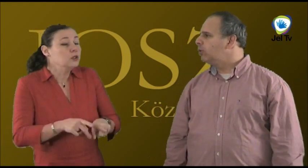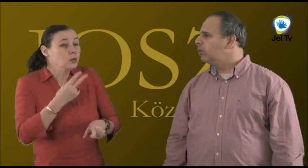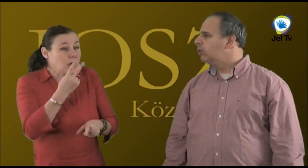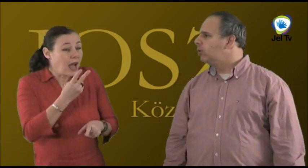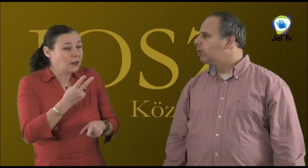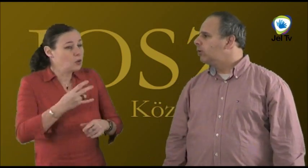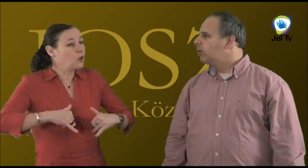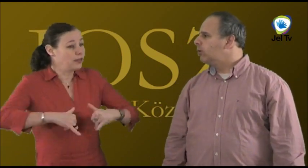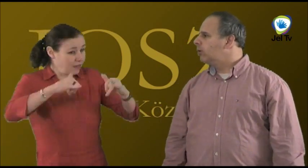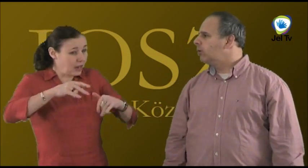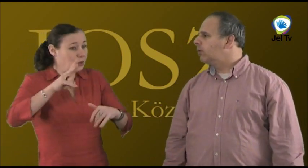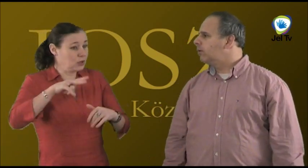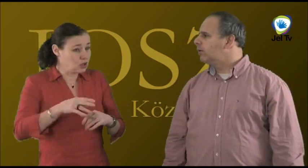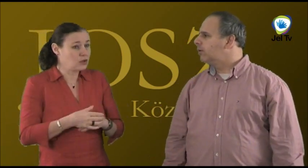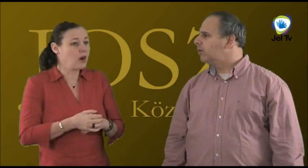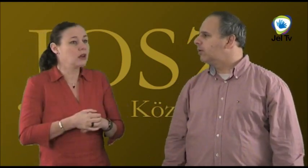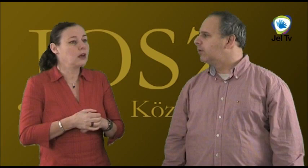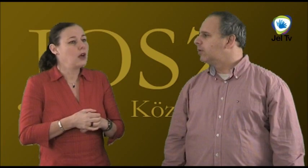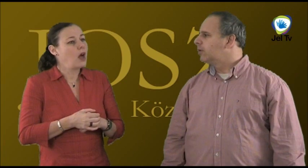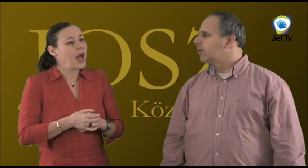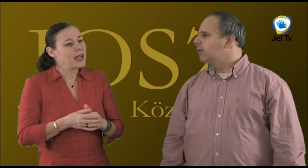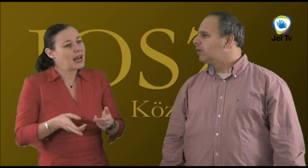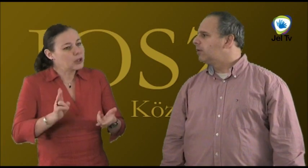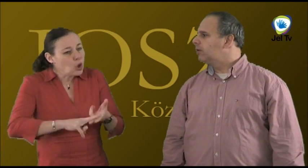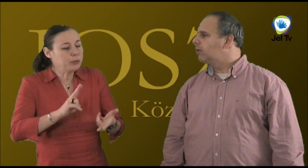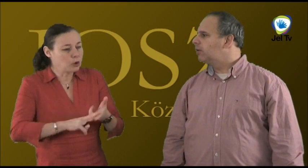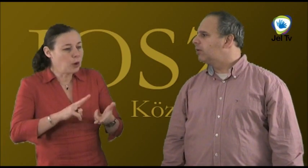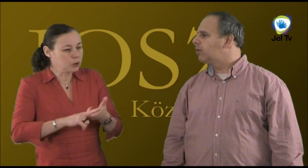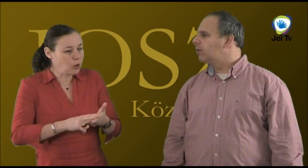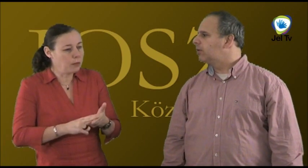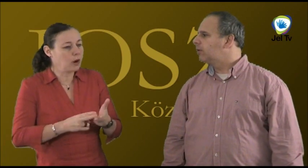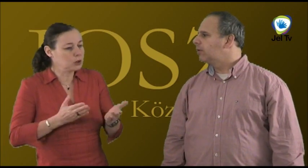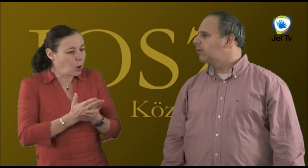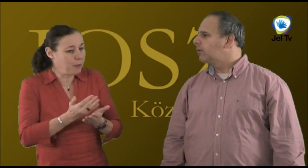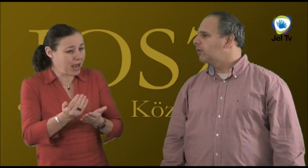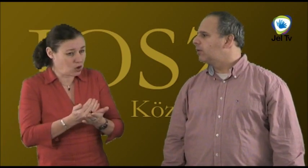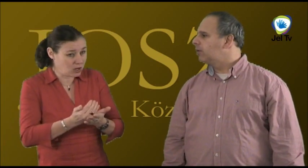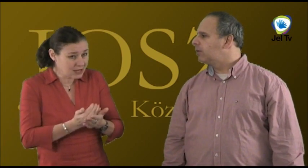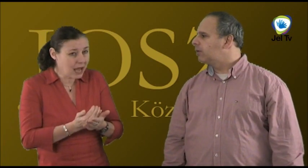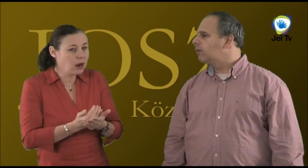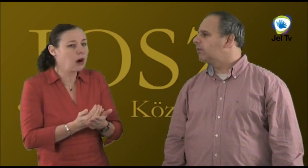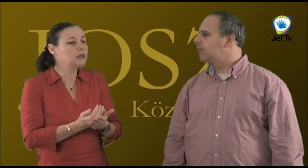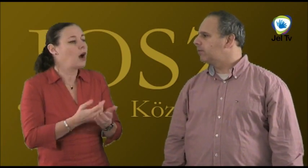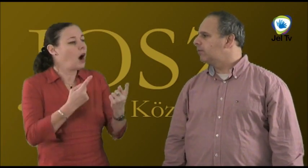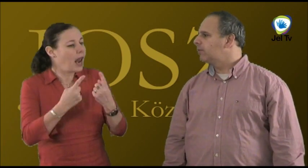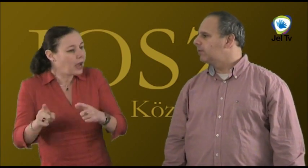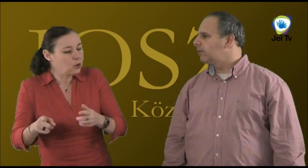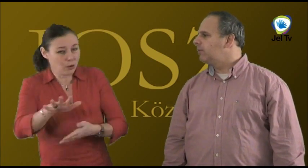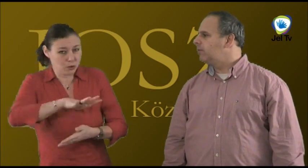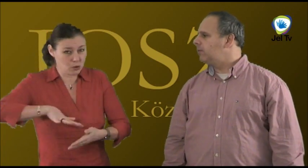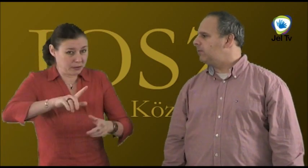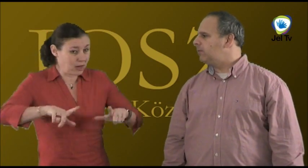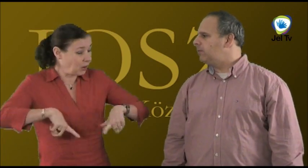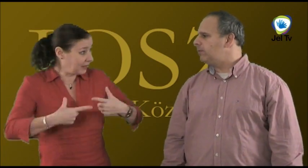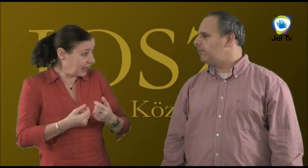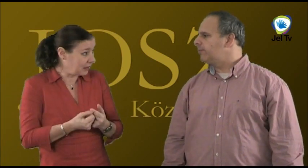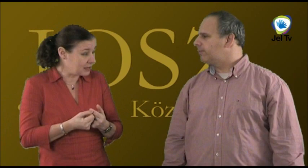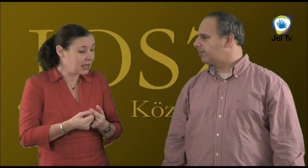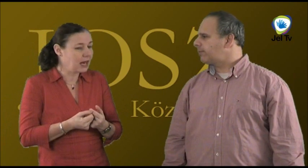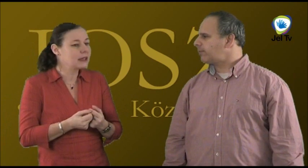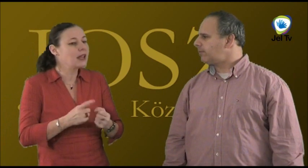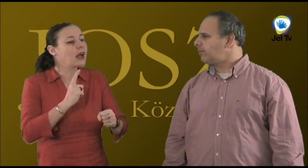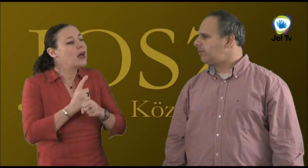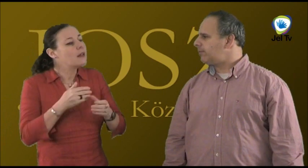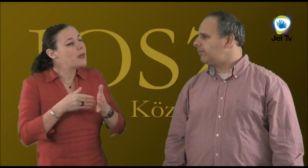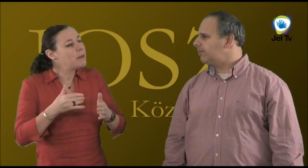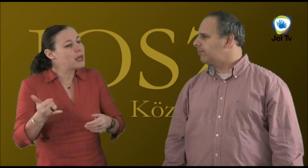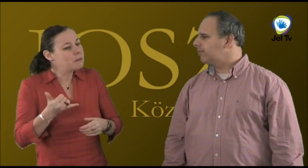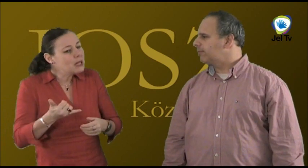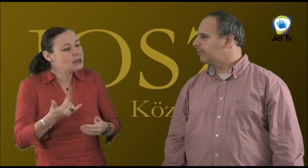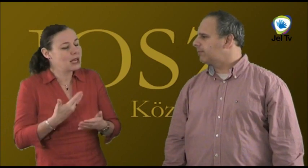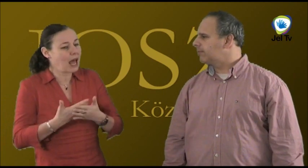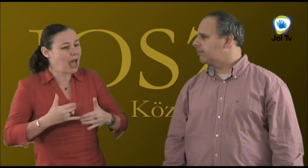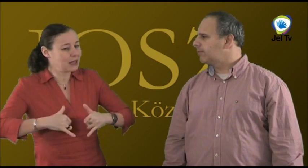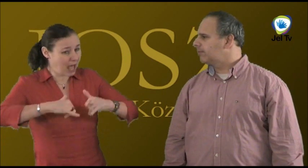Úgy látom, van fejlődés. Egyre több és több tolmácshasználat van, de még mindig lehetne fejlődni,